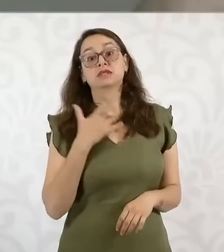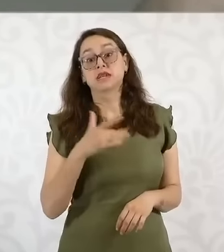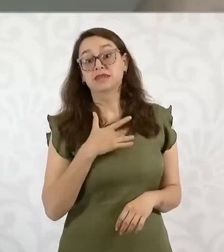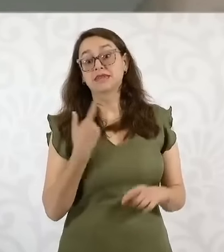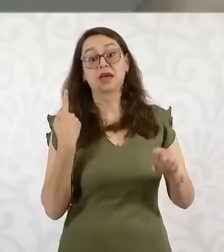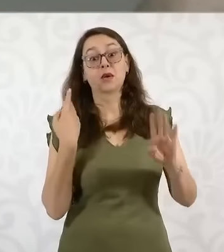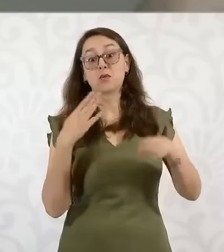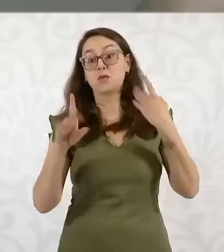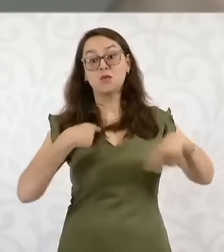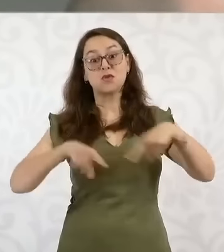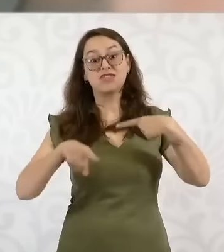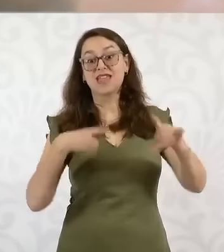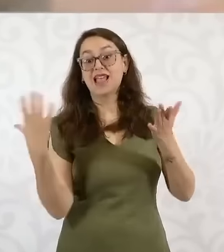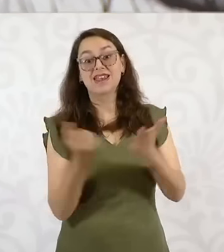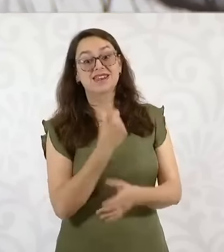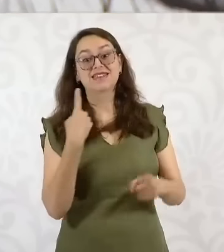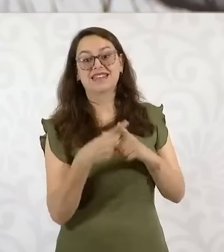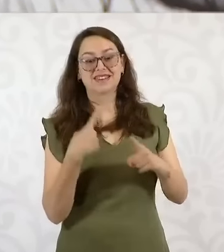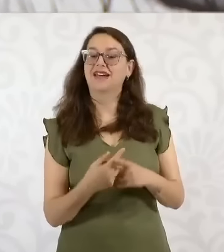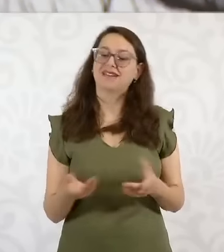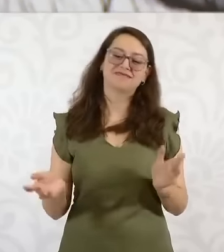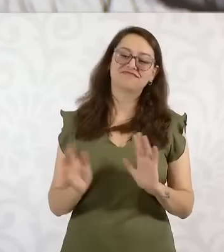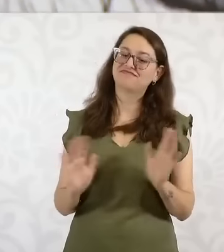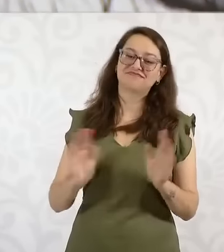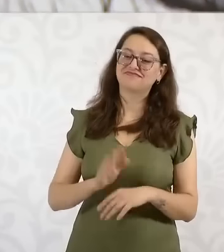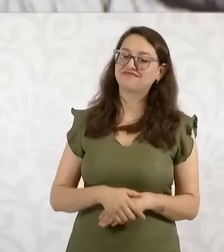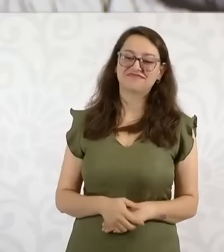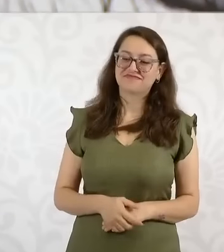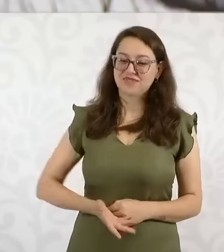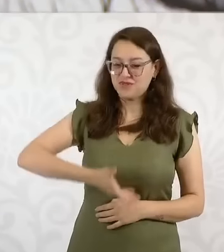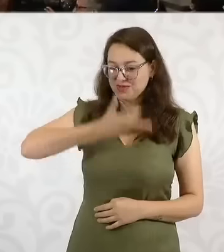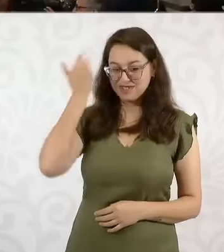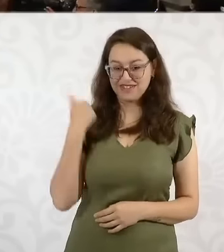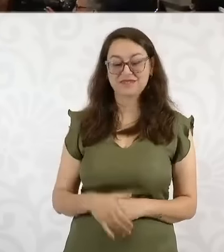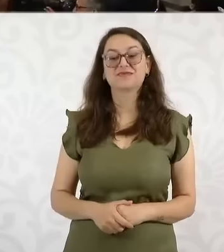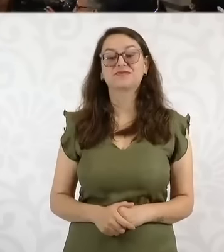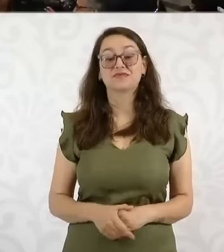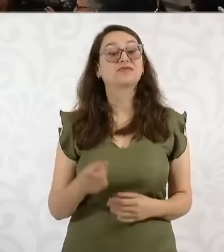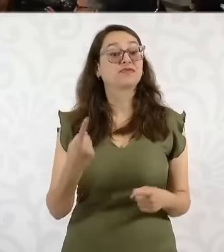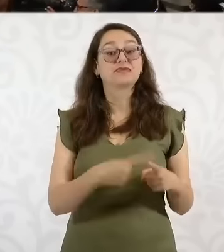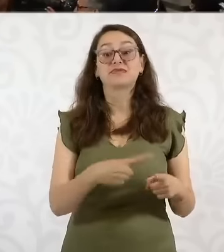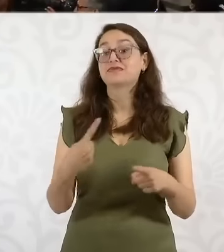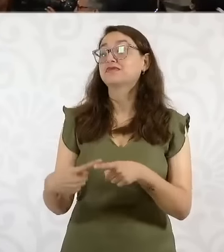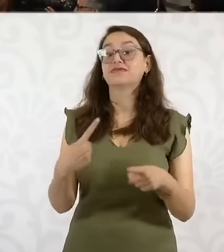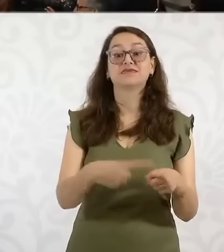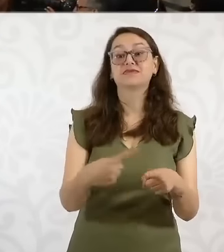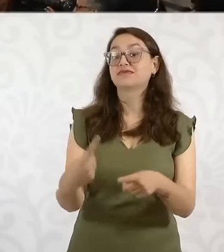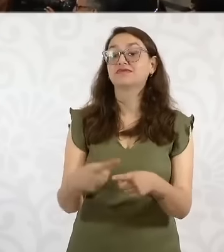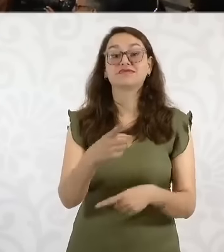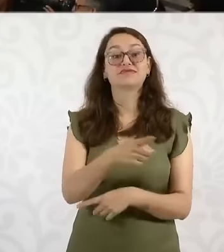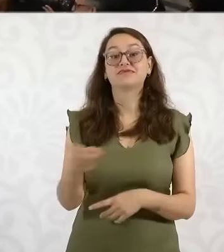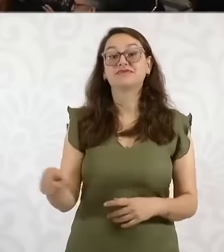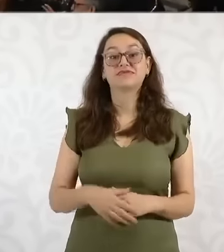el mundial o cómo lo vería? No, no hay pronóstico. ¿A quién le van ustedes?